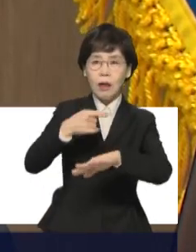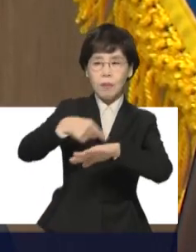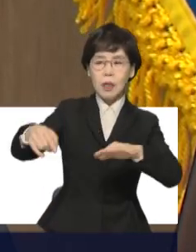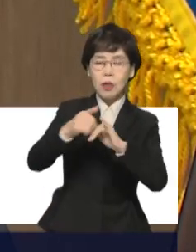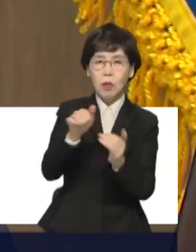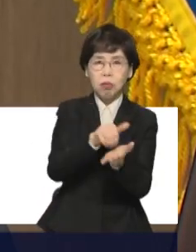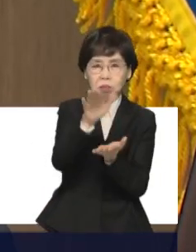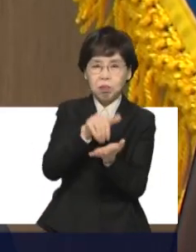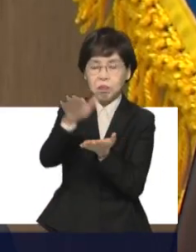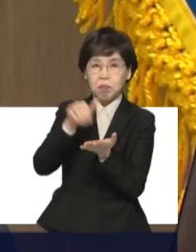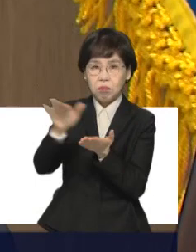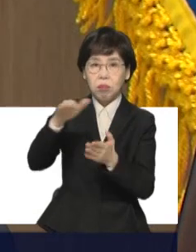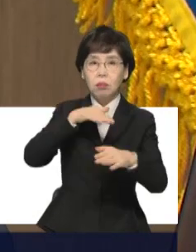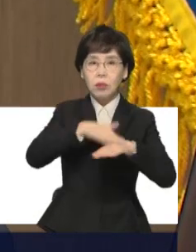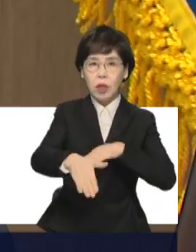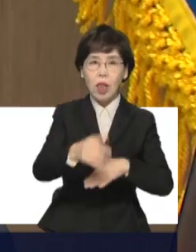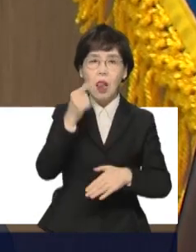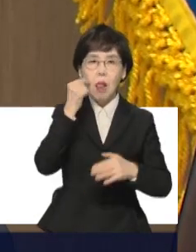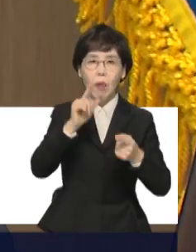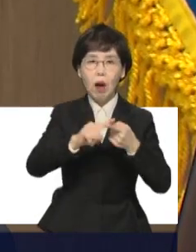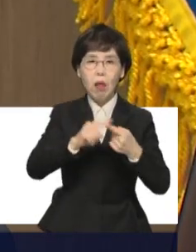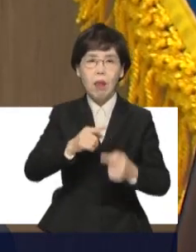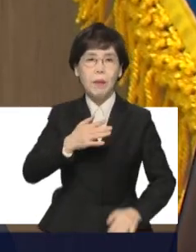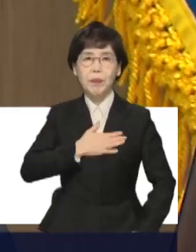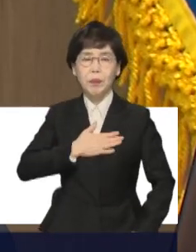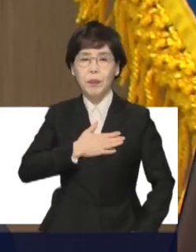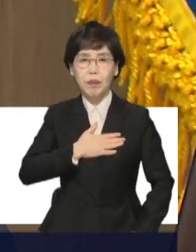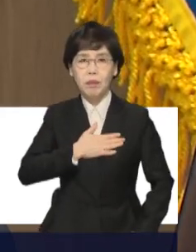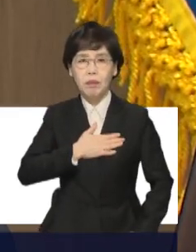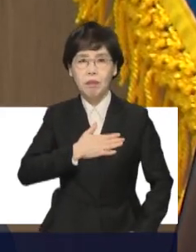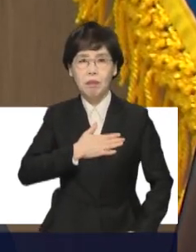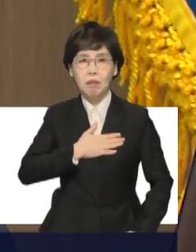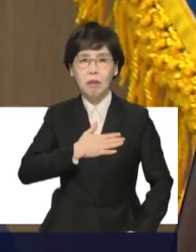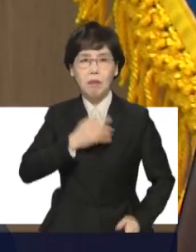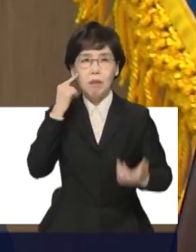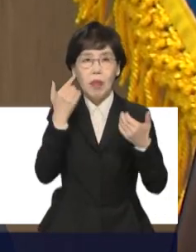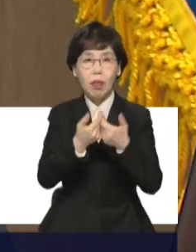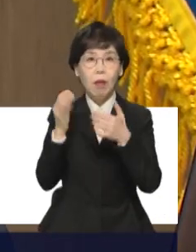외치면서 정치적 이득을 취하려는 세력이 엄연히 존재합니다.